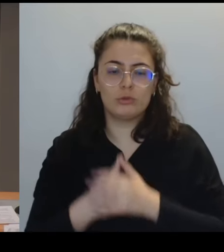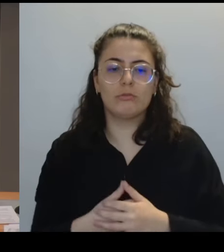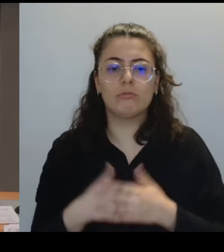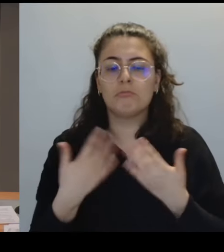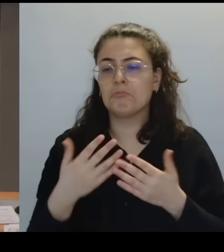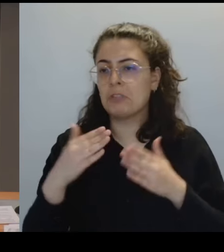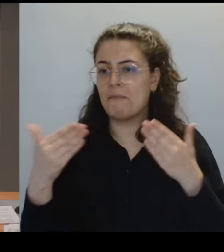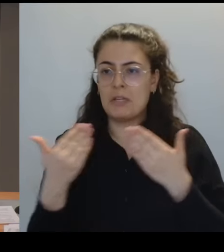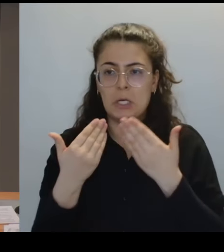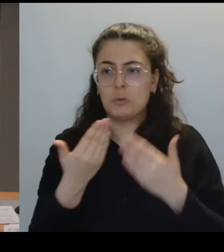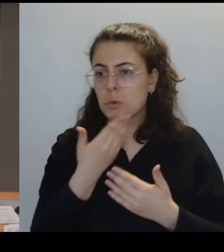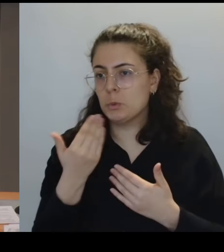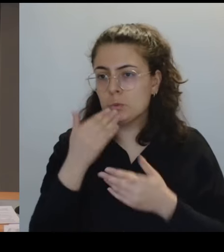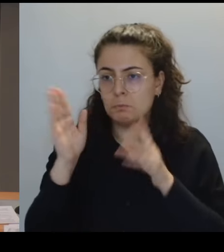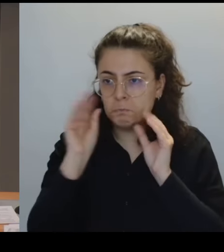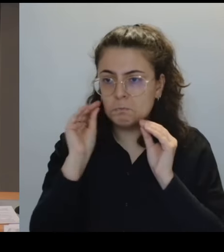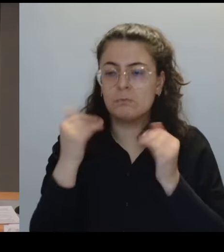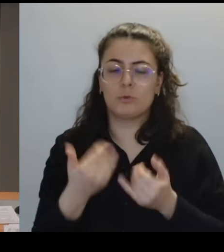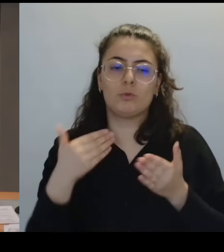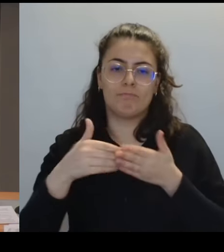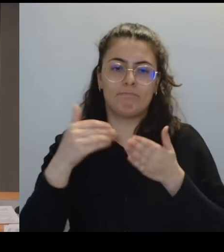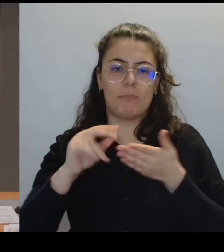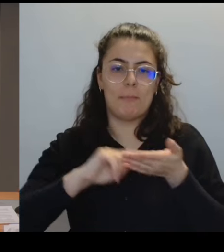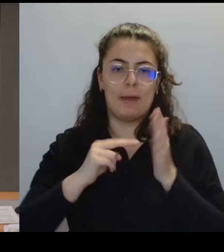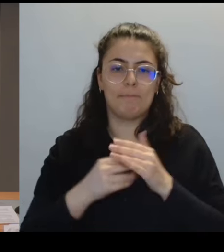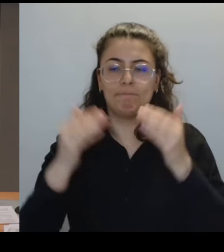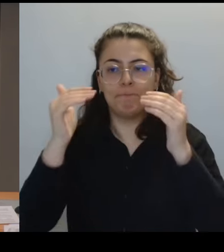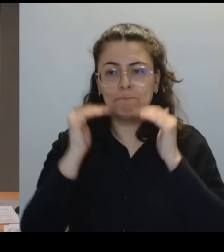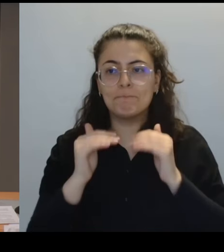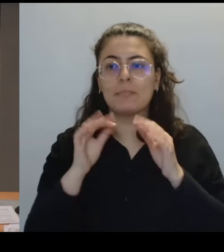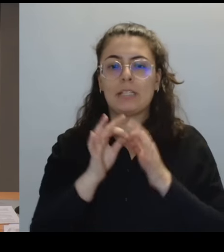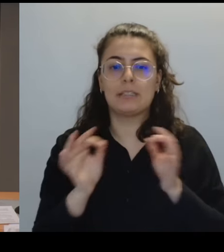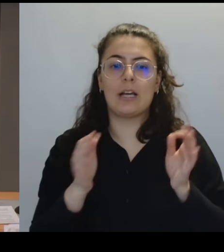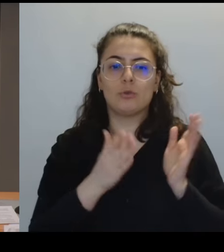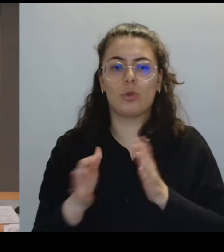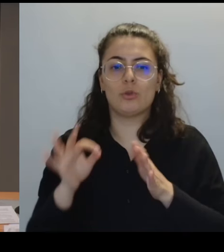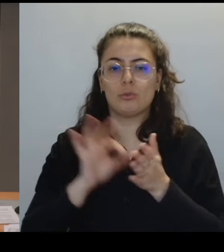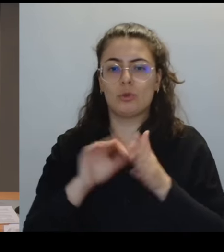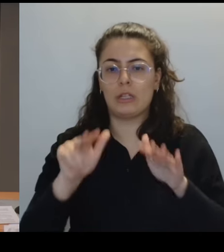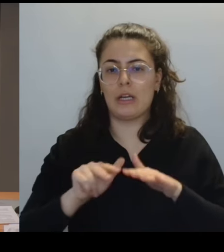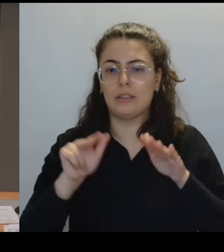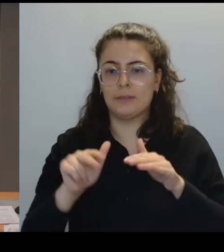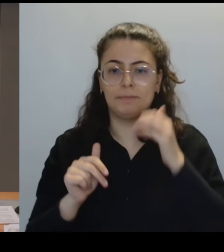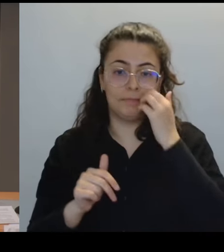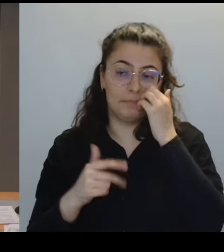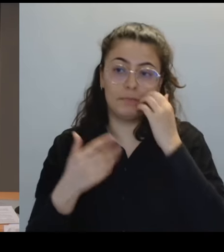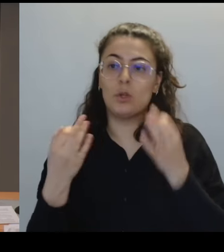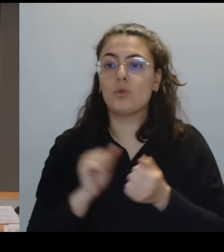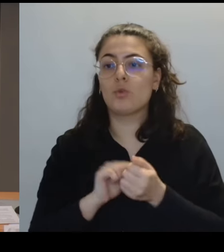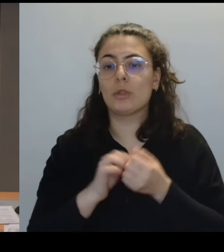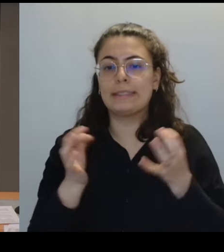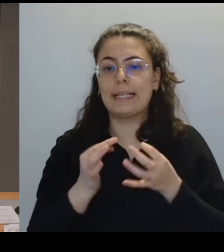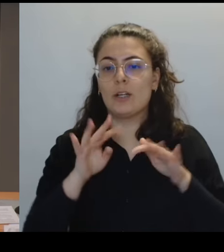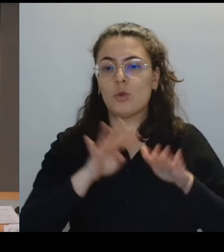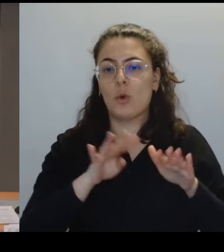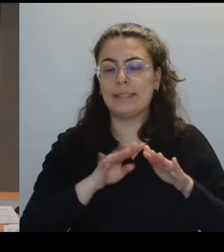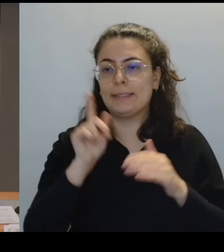Ich rufe auf Tagesordnungspunkt 18, Vorlage zur Beschlussfassung Drucksache 19/1386, Gesetz zur Novellierung des Berliner